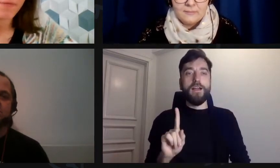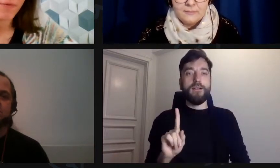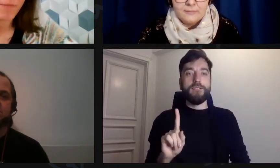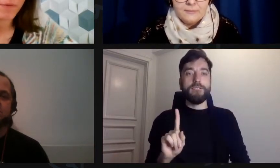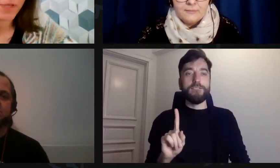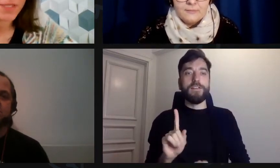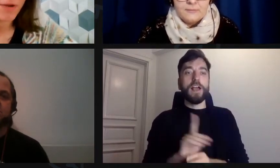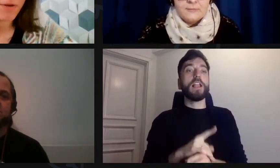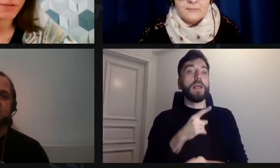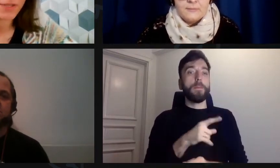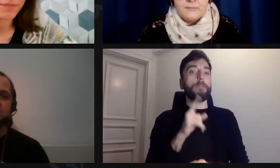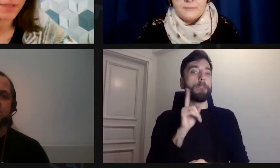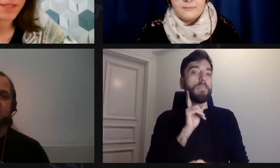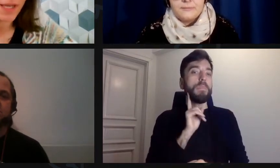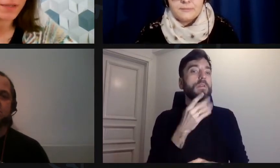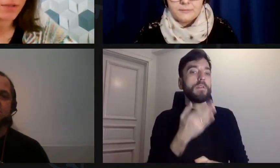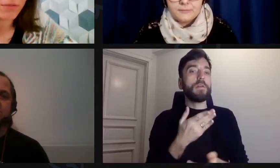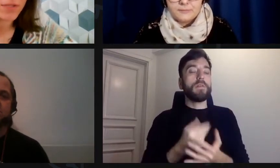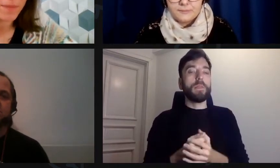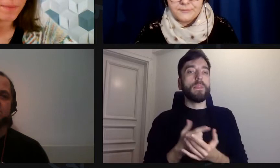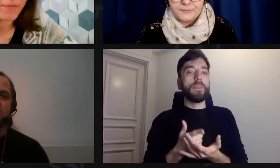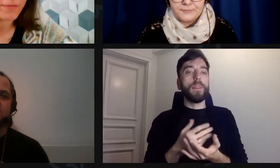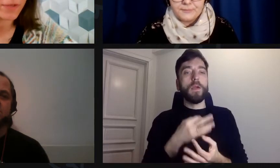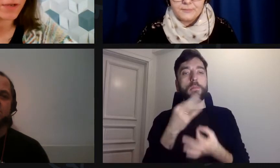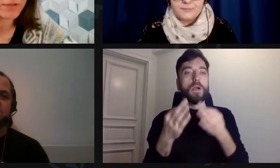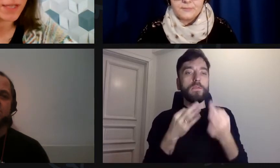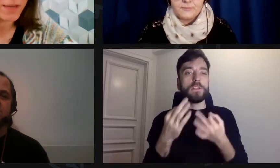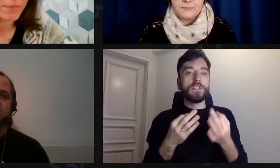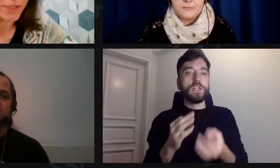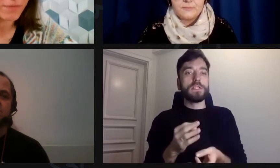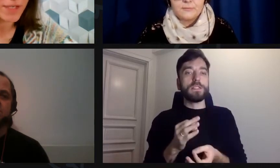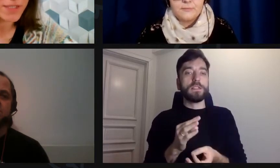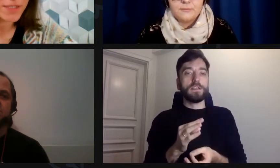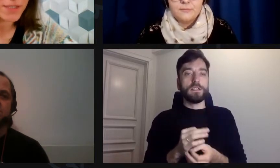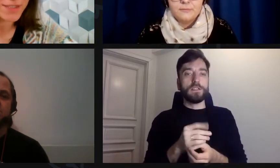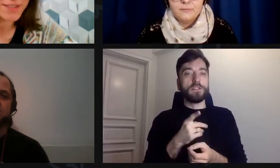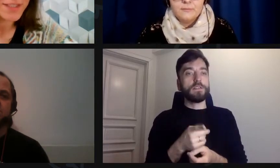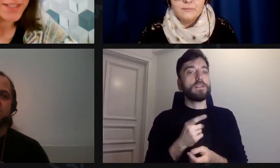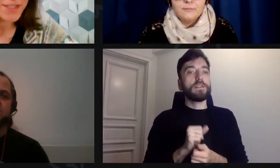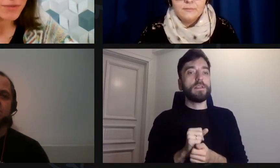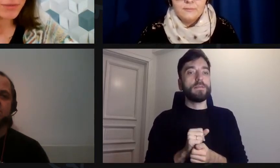żeby Paweł odpowiedział jak to wygląda,